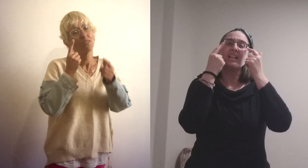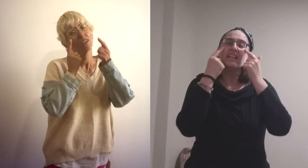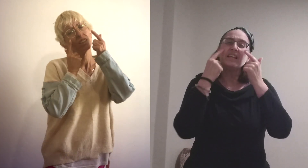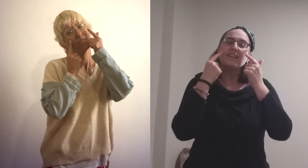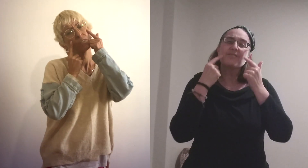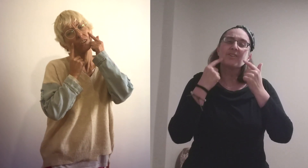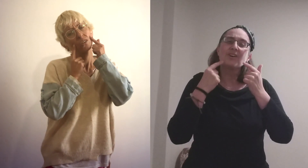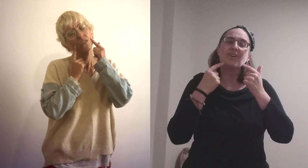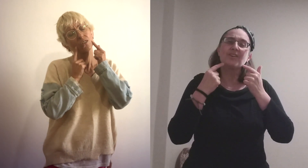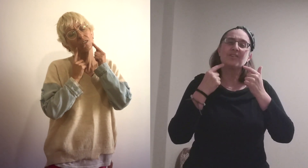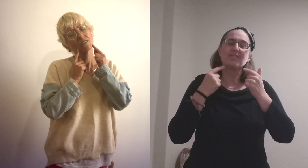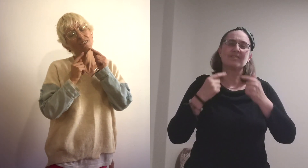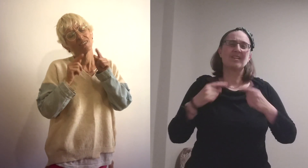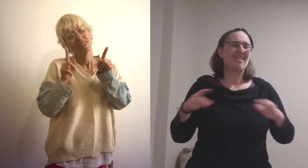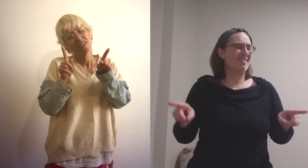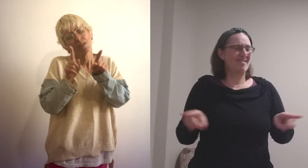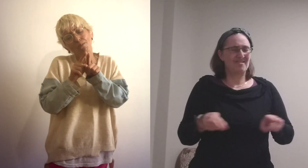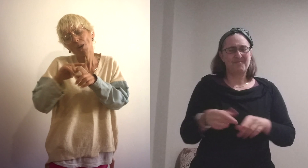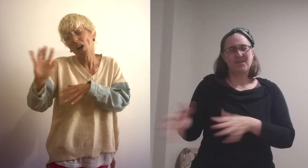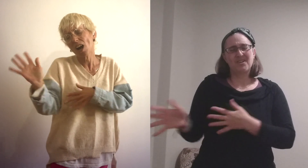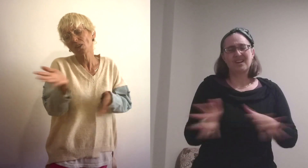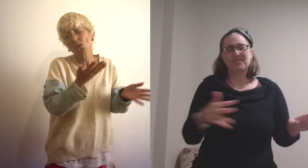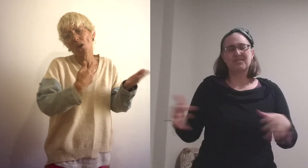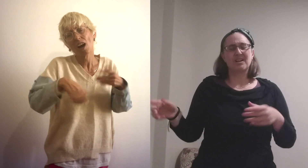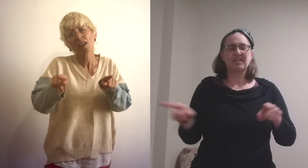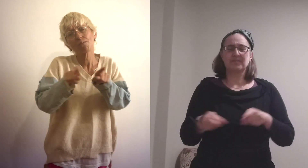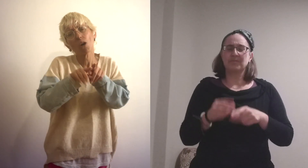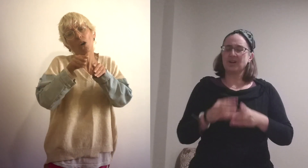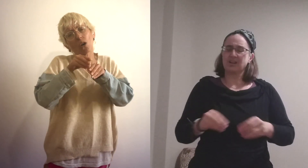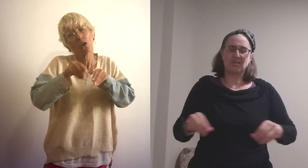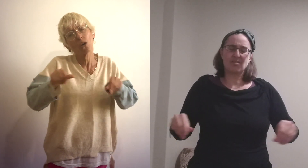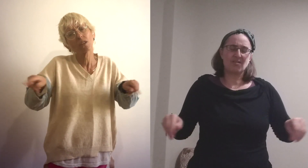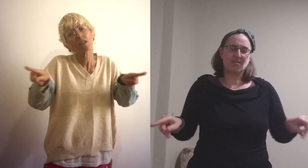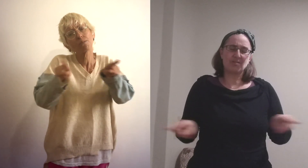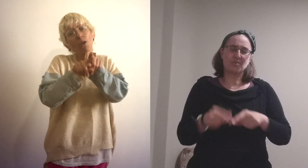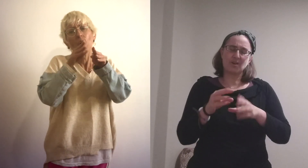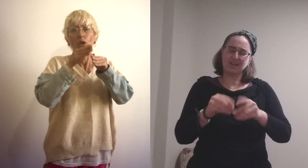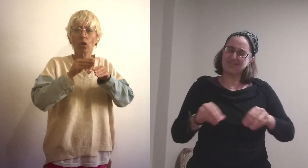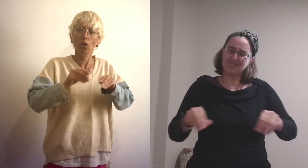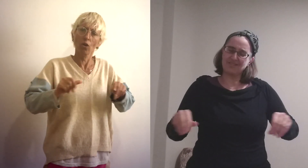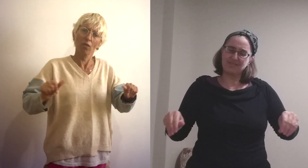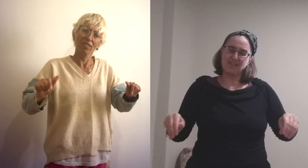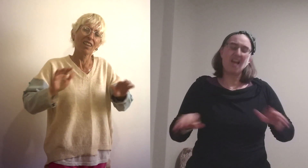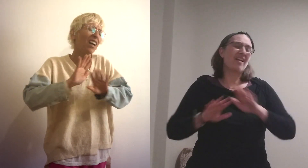ולבכות כמו הרוח כמו החול כמו החוף